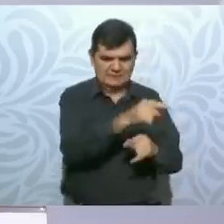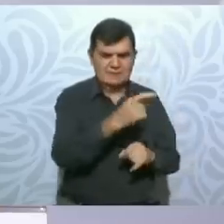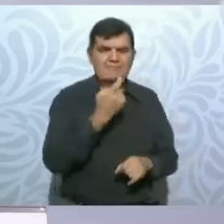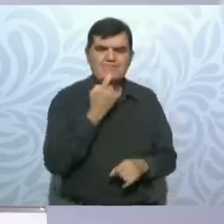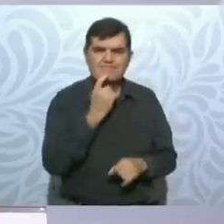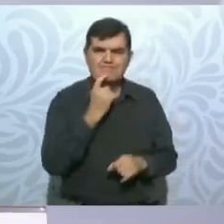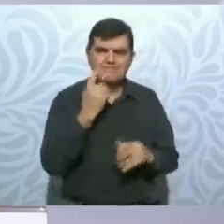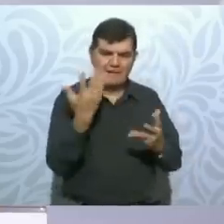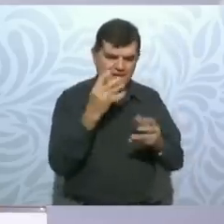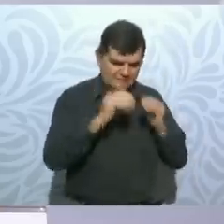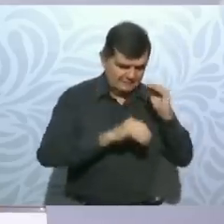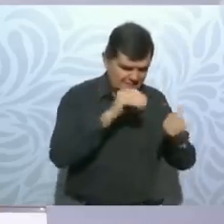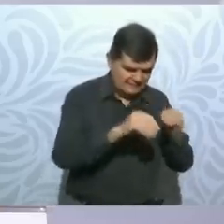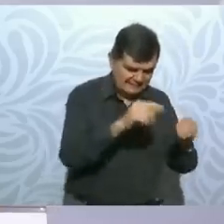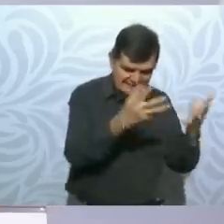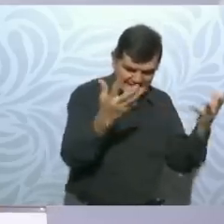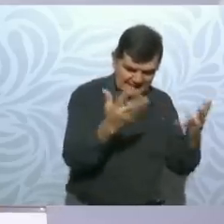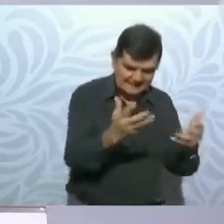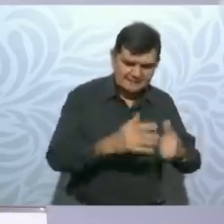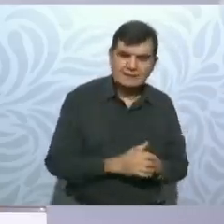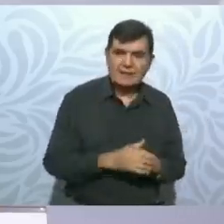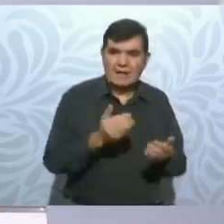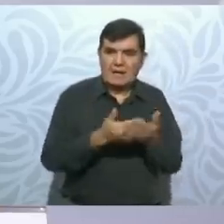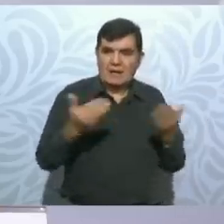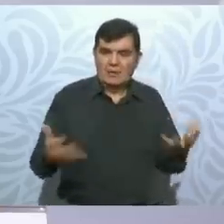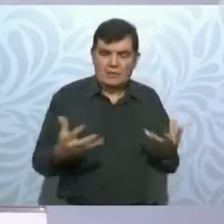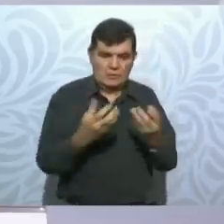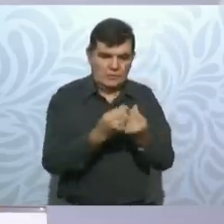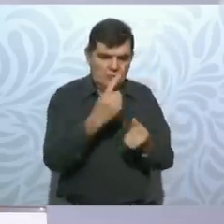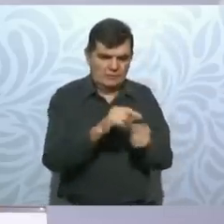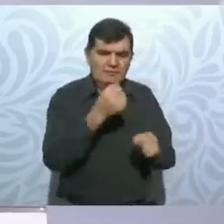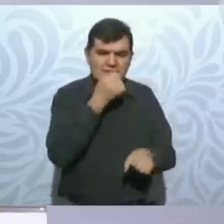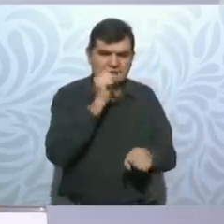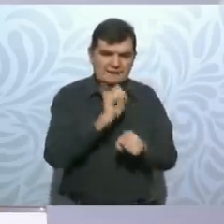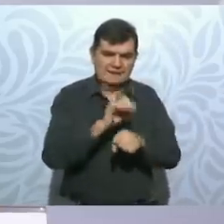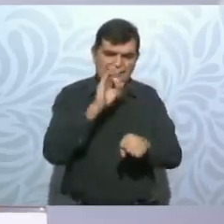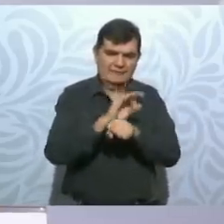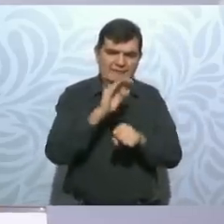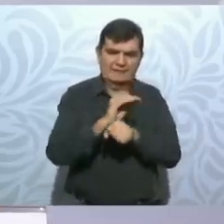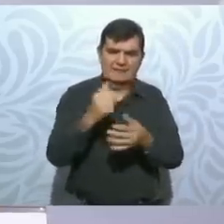Manuel López Obrador y que hoy es parte de la secretaría de la defensa nacional y que tiene